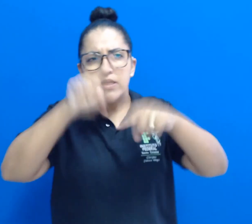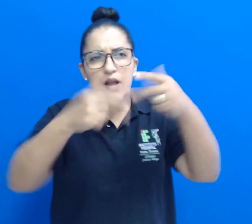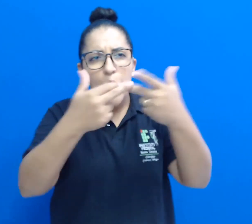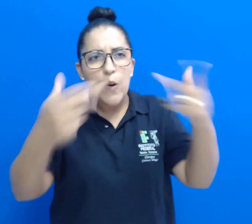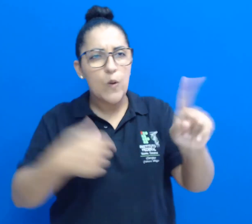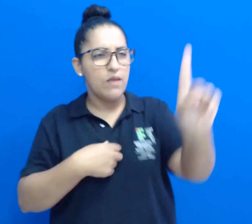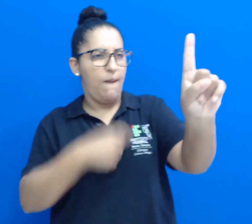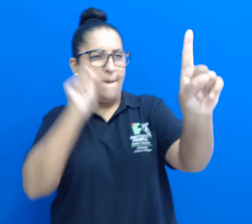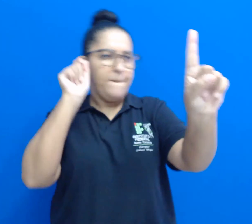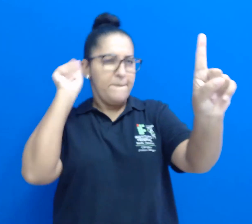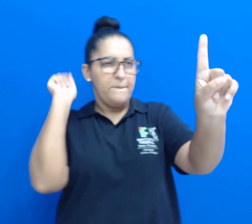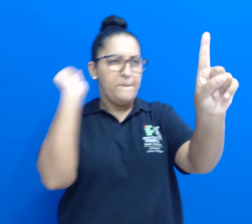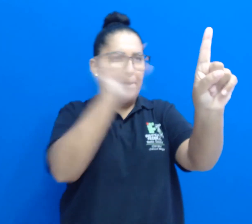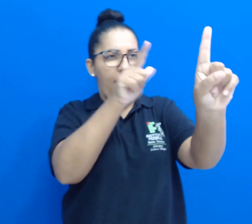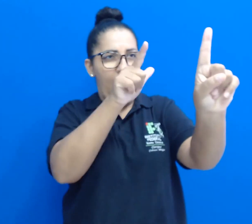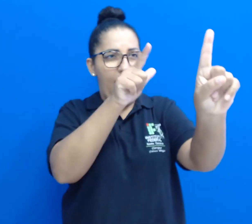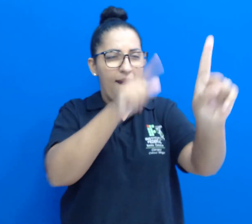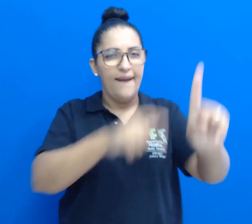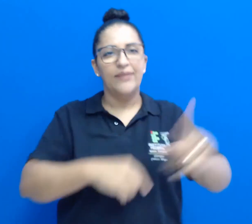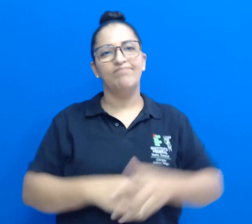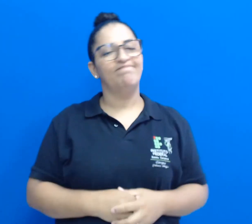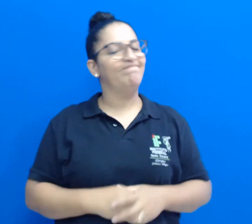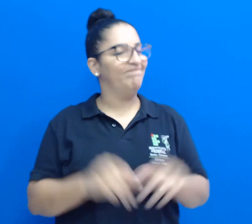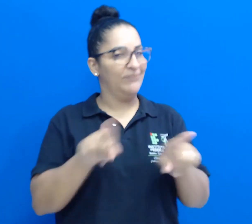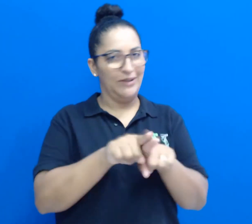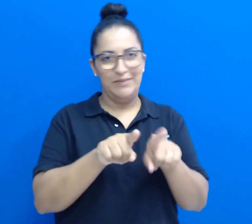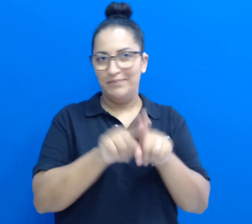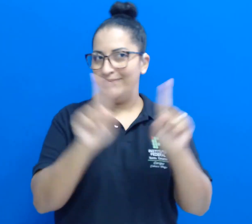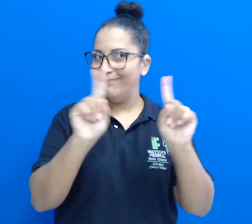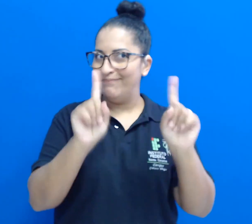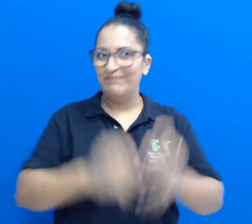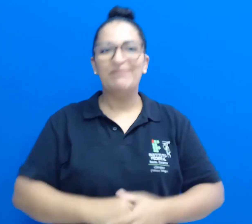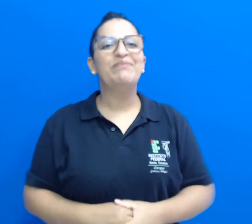Jogar um objeto? Também não.